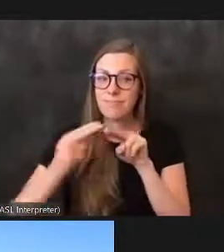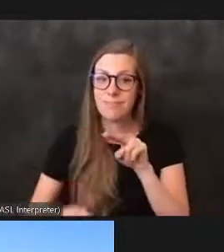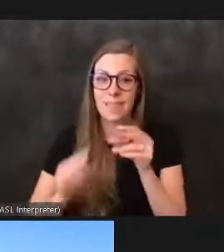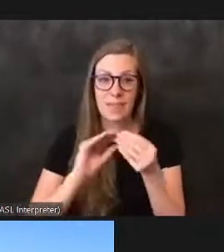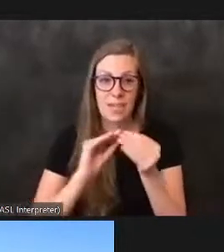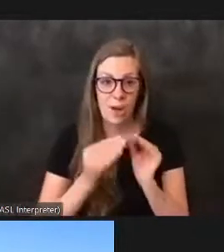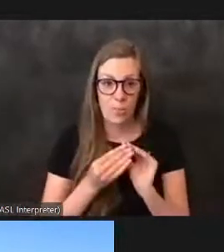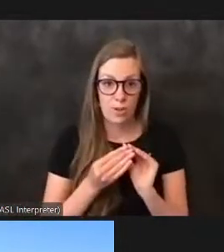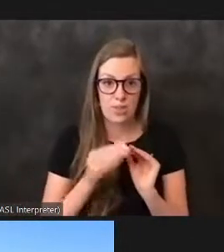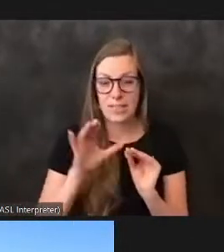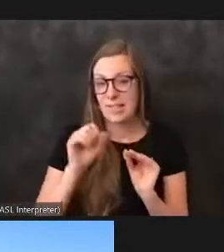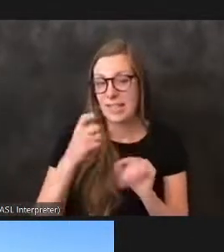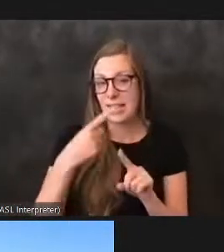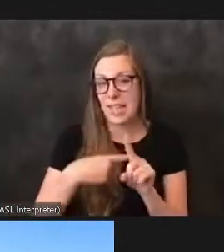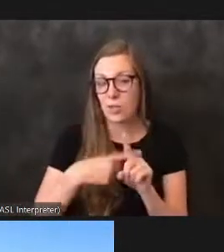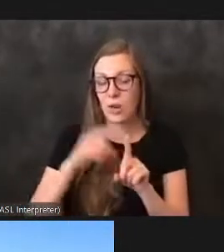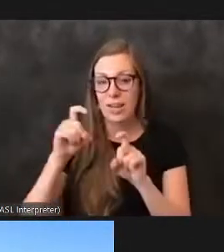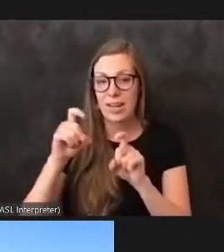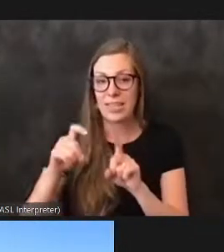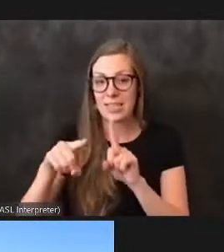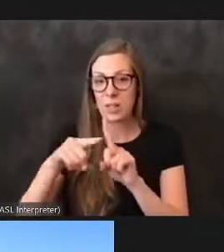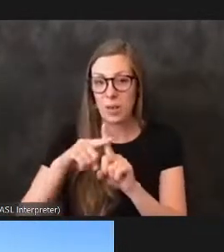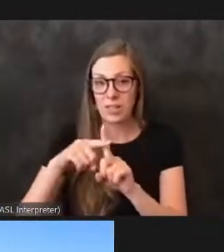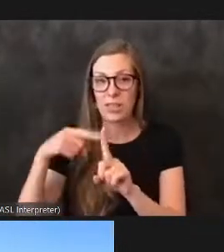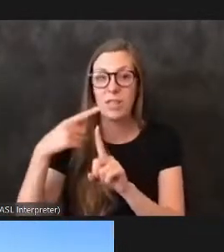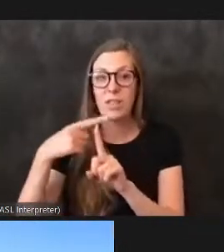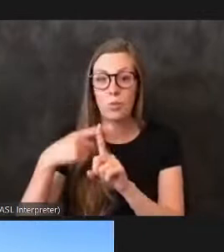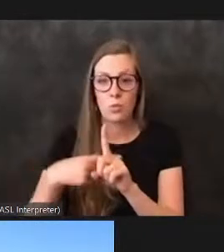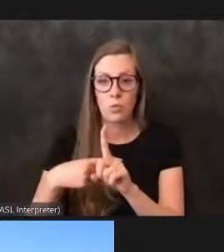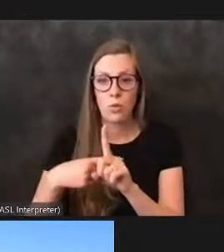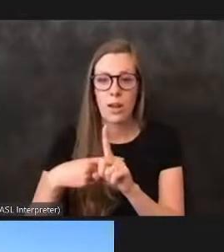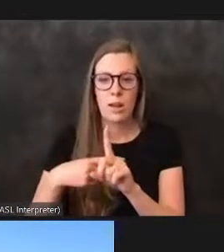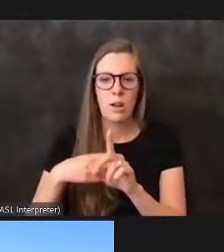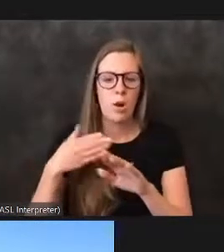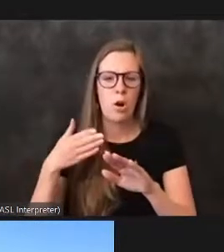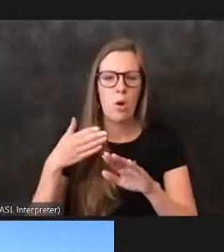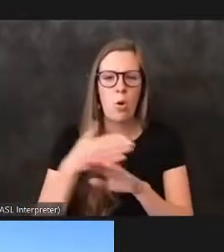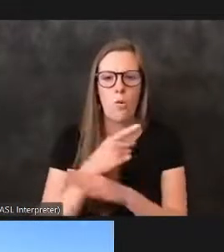El ratio de casos de igualmente la positividad de las pruebas en el cuartel